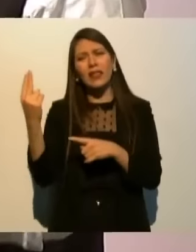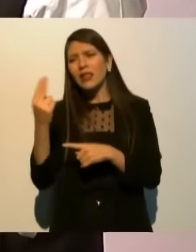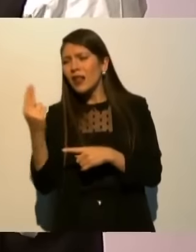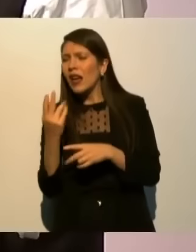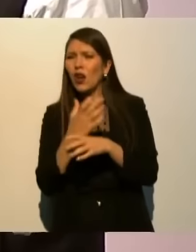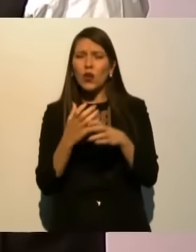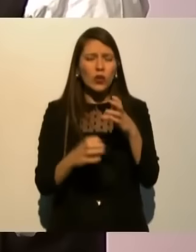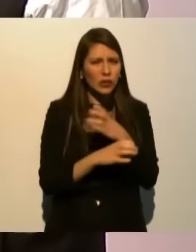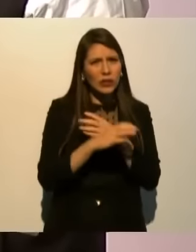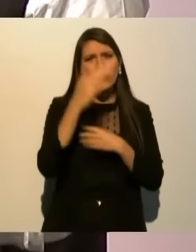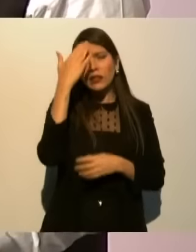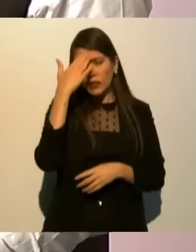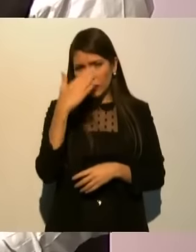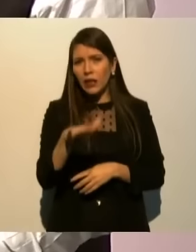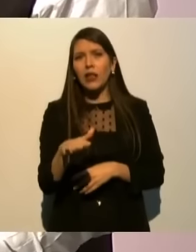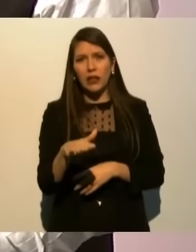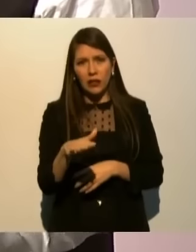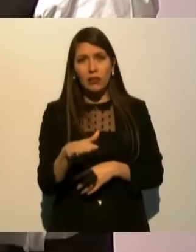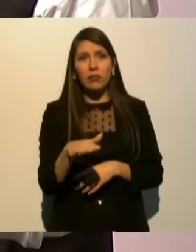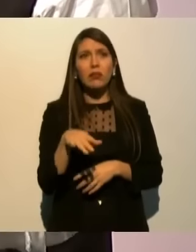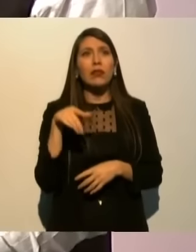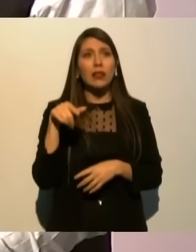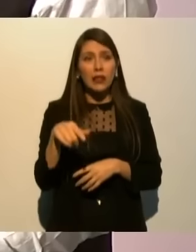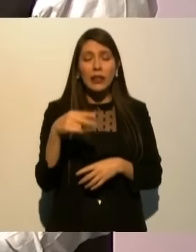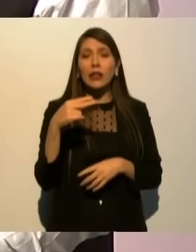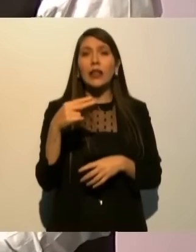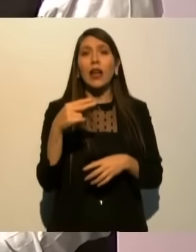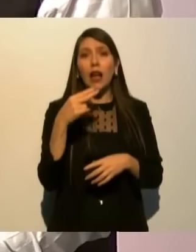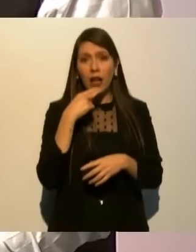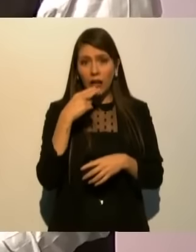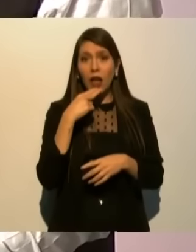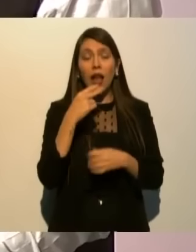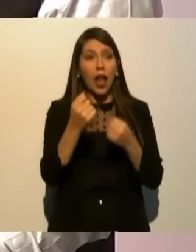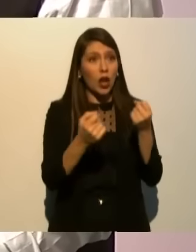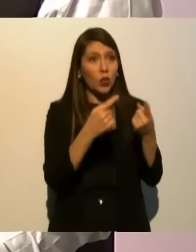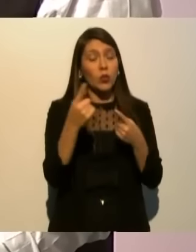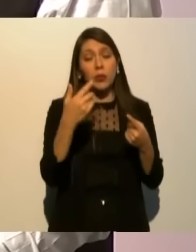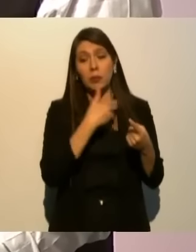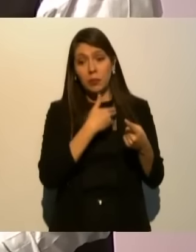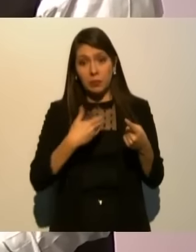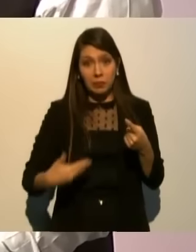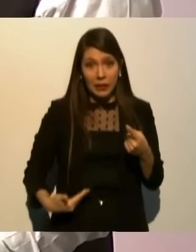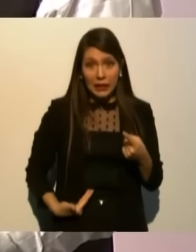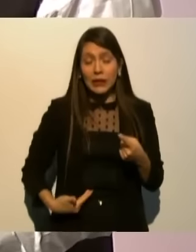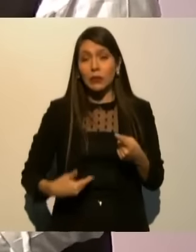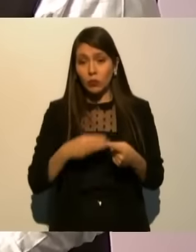fa es una gran herramienta para Quienes son presidentes municipales pero una que